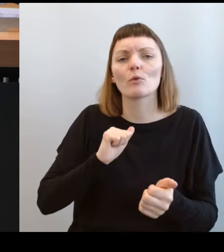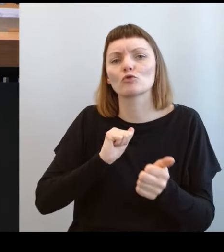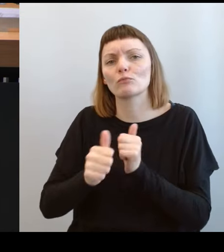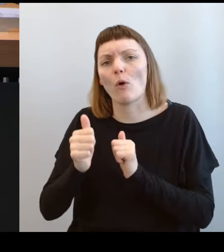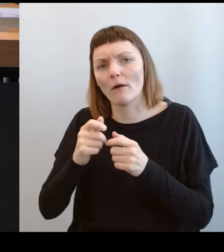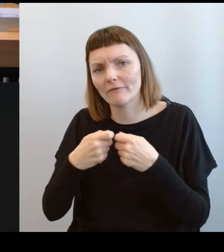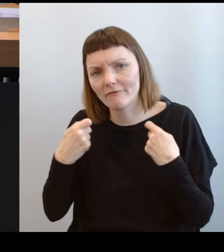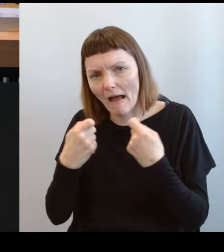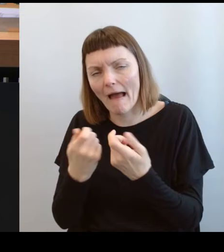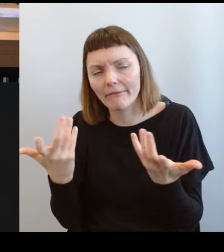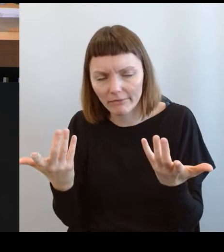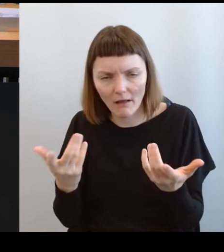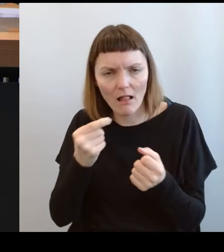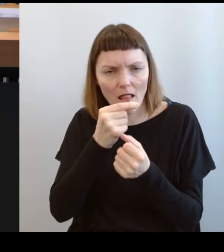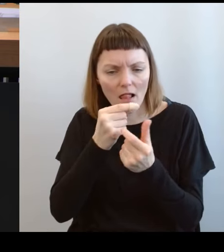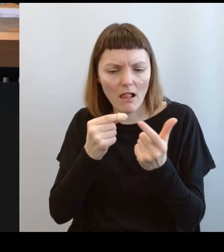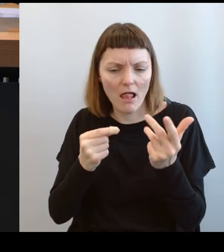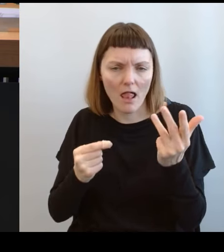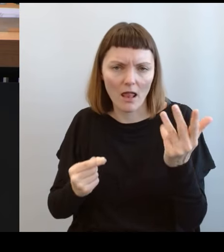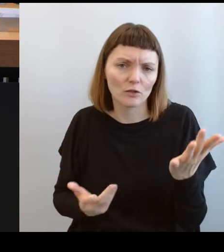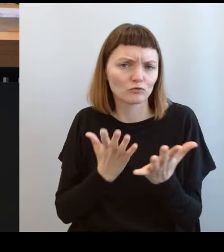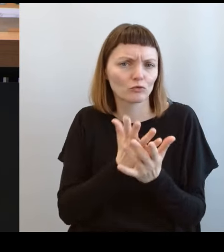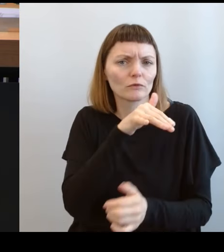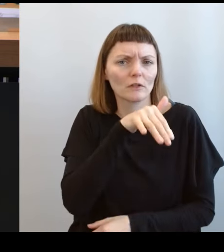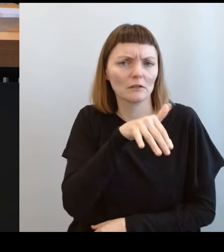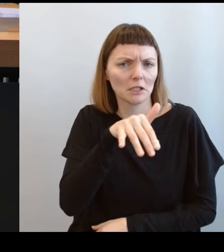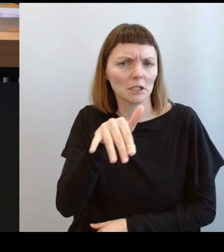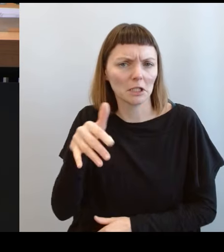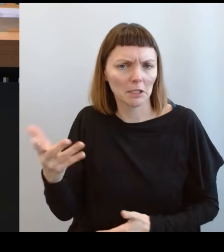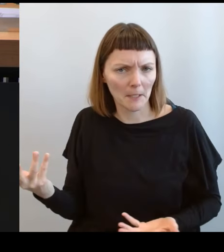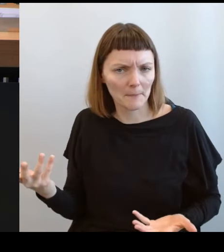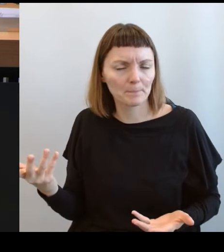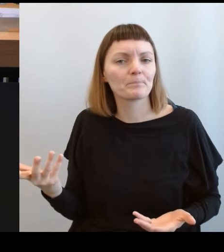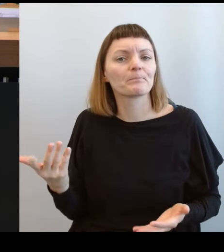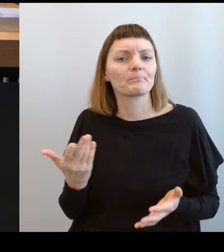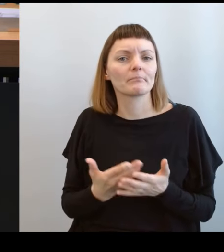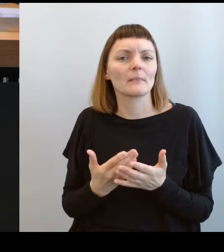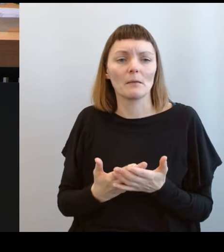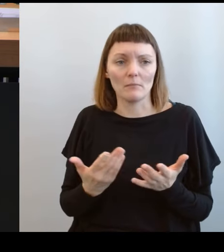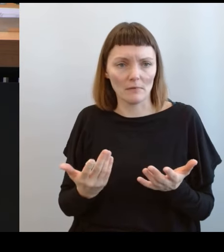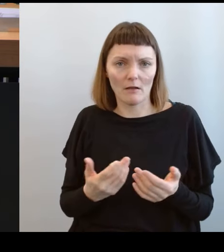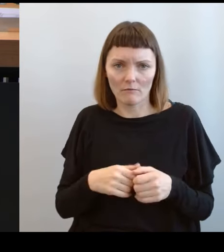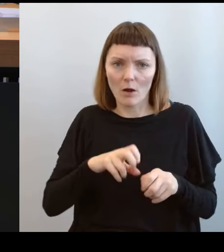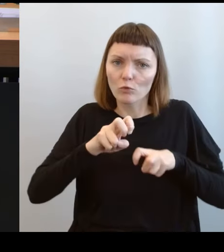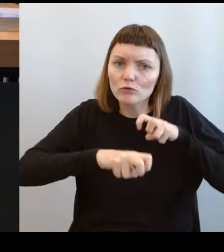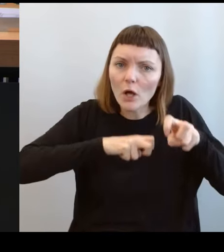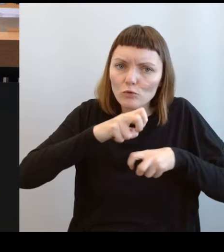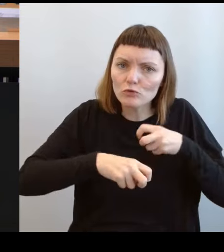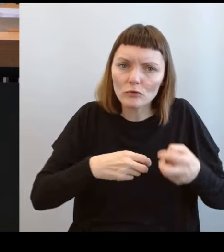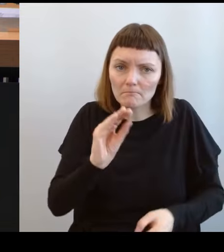bereits und sollten auch nicht ignoriert werden. Denn wir wollen ja auch keine Parallelstrukturen schaffen.(Beifall)